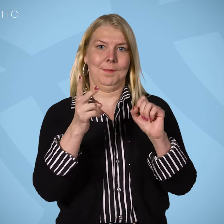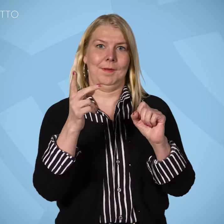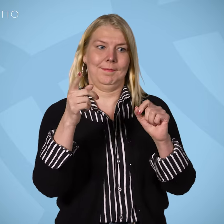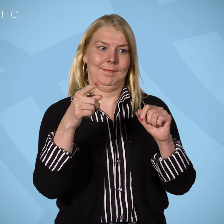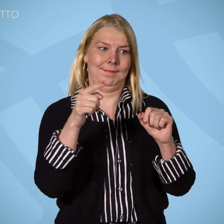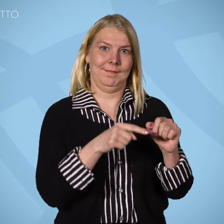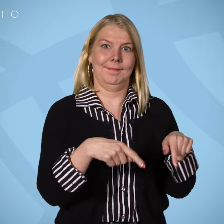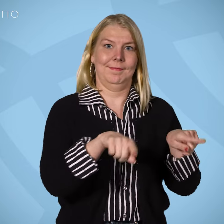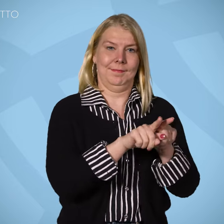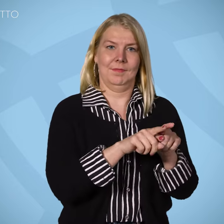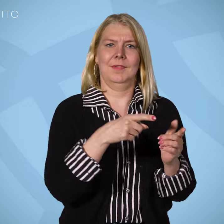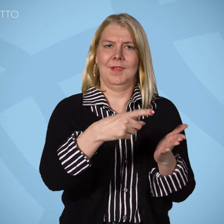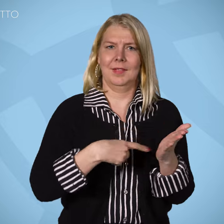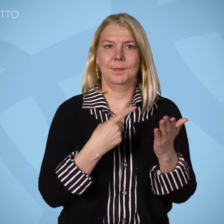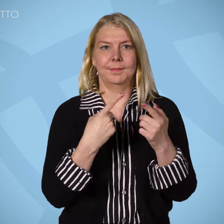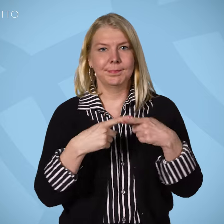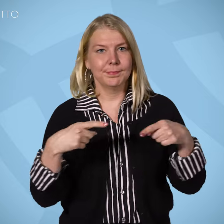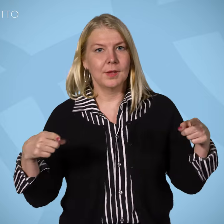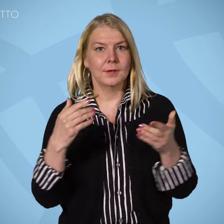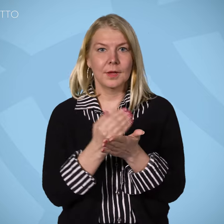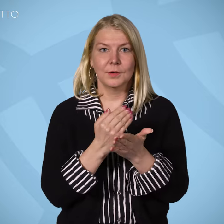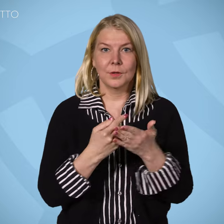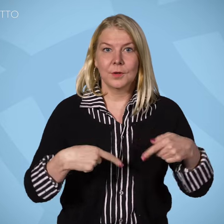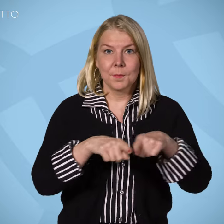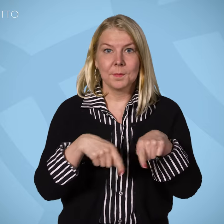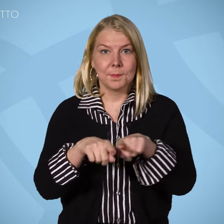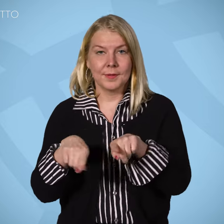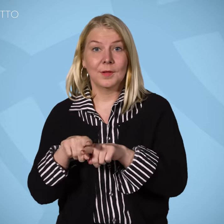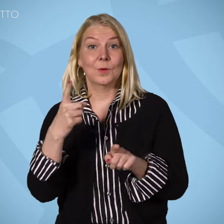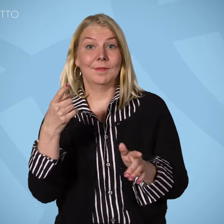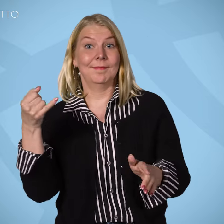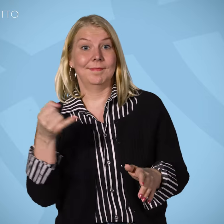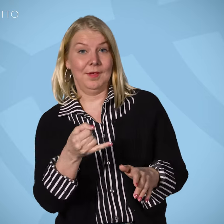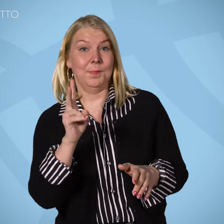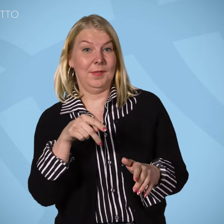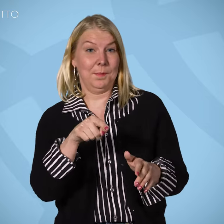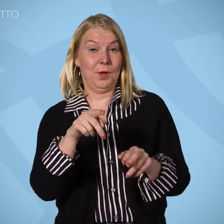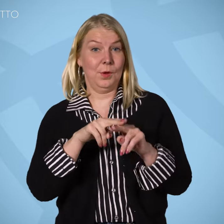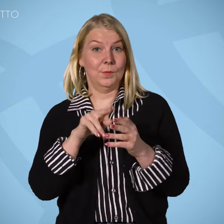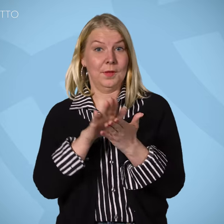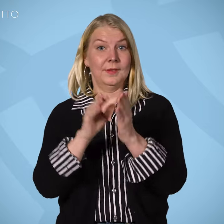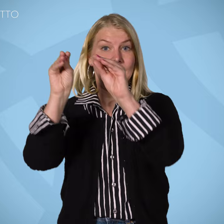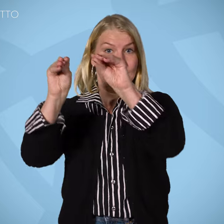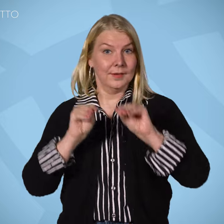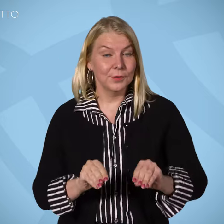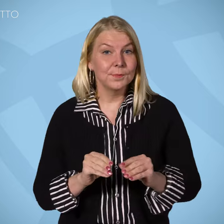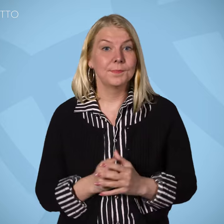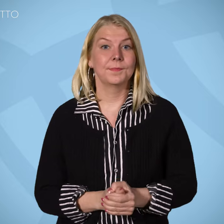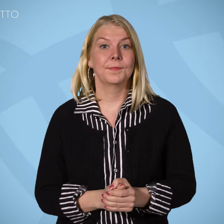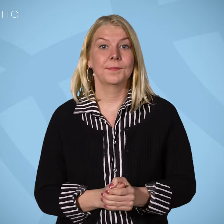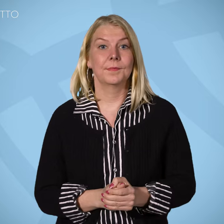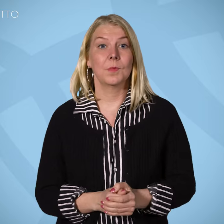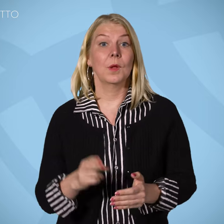edellyttää erilaisia säästötoimenpiteitä, joihin lukeutuu mm. tämä kokouspaikan siirto.